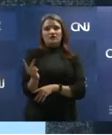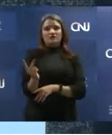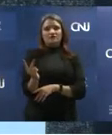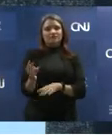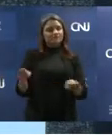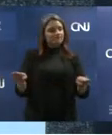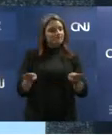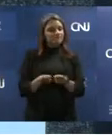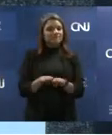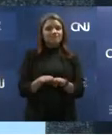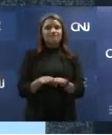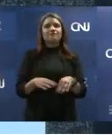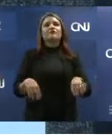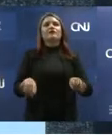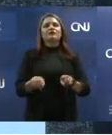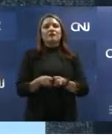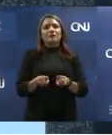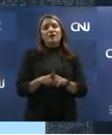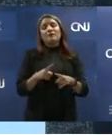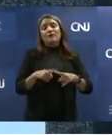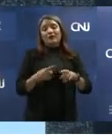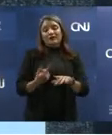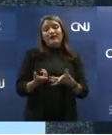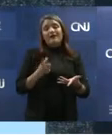por uma visão tortuosa do machismo estrutural